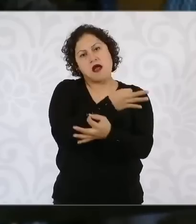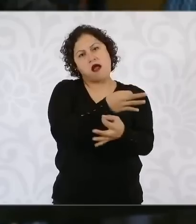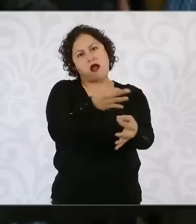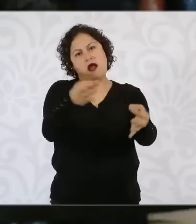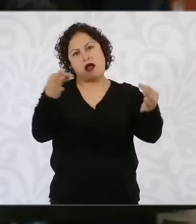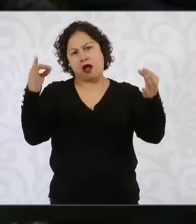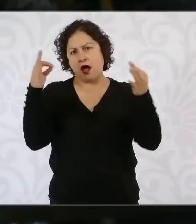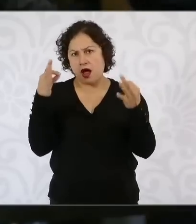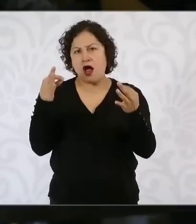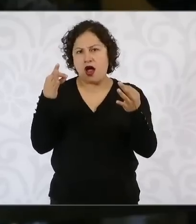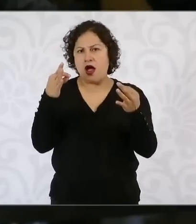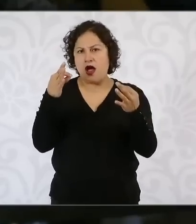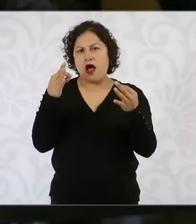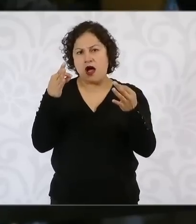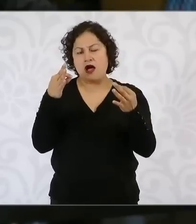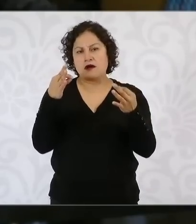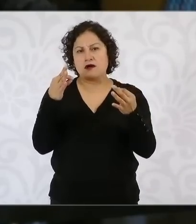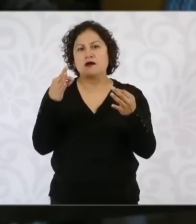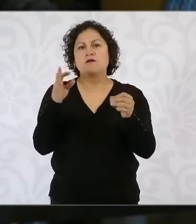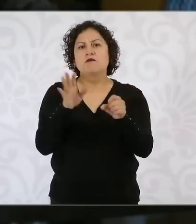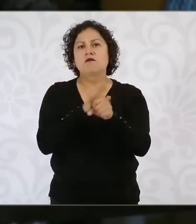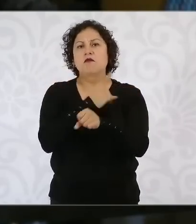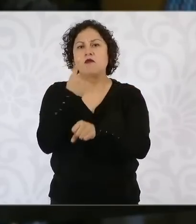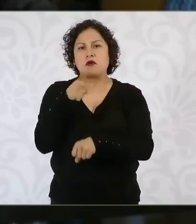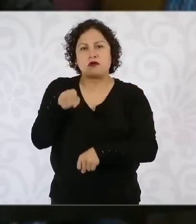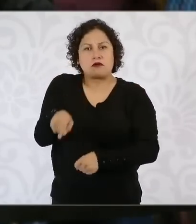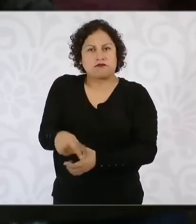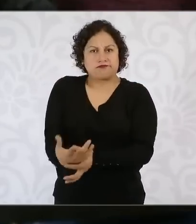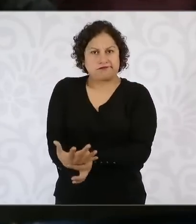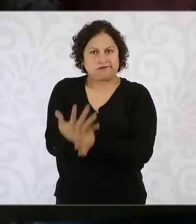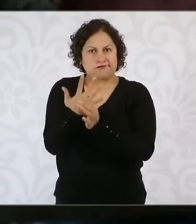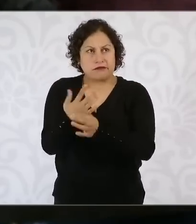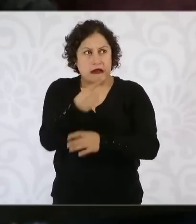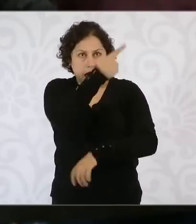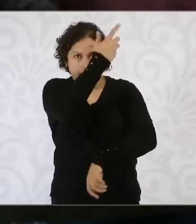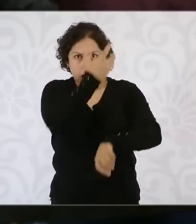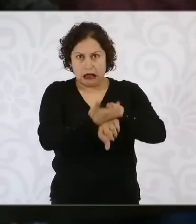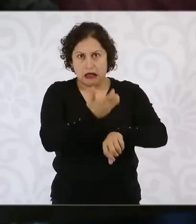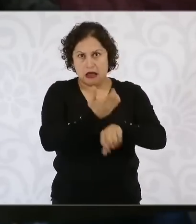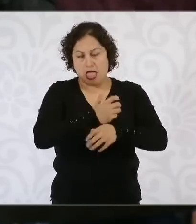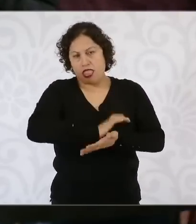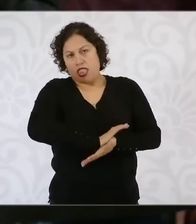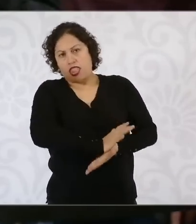trato que ellos consideran obvio que se les está dando allá en Estados Unidos obvio También la eh